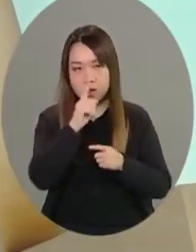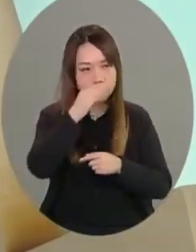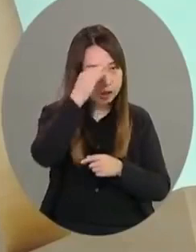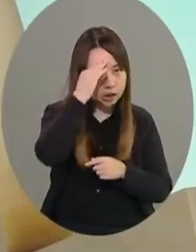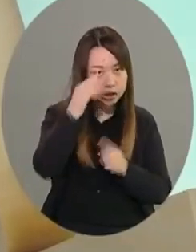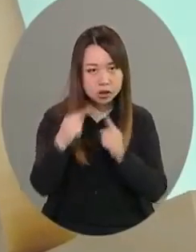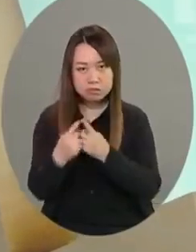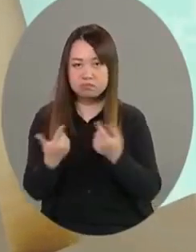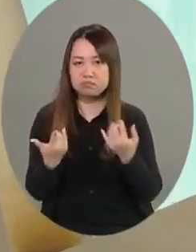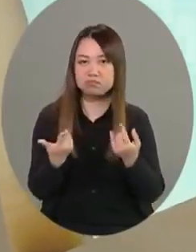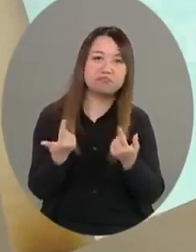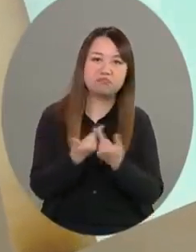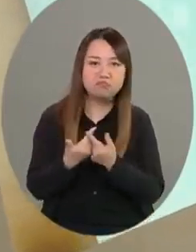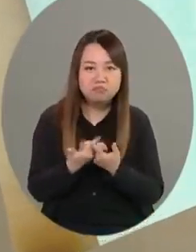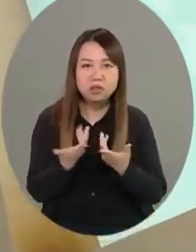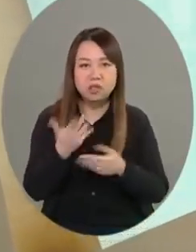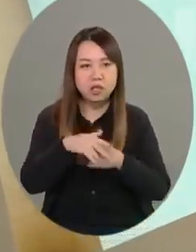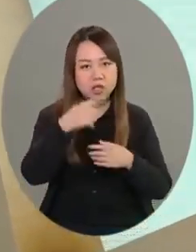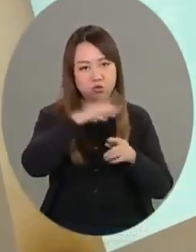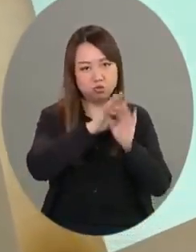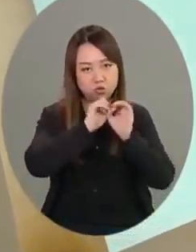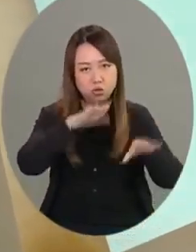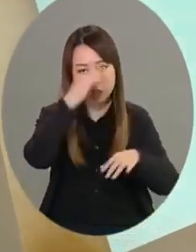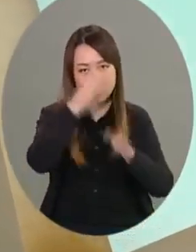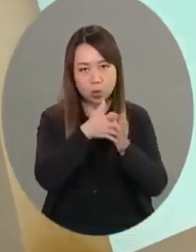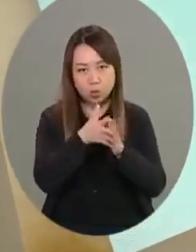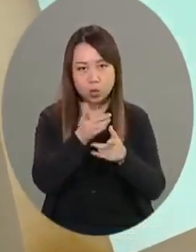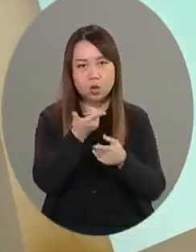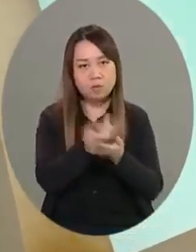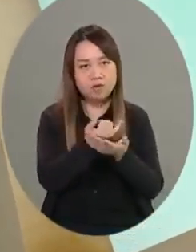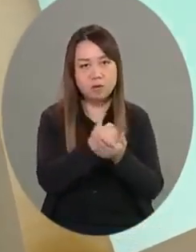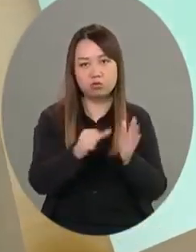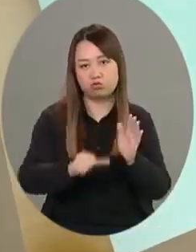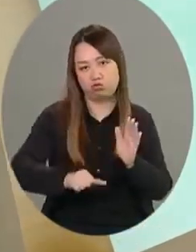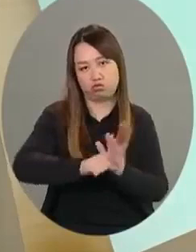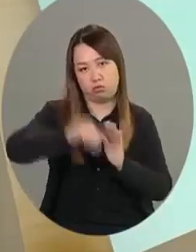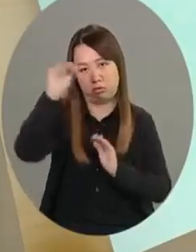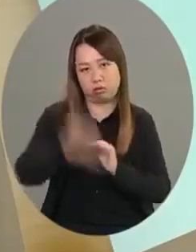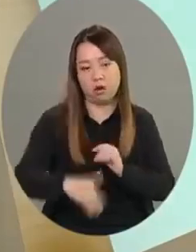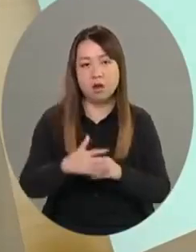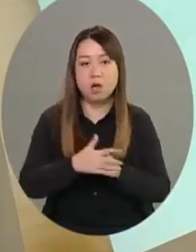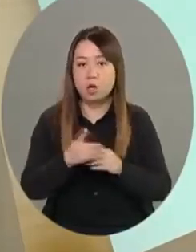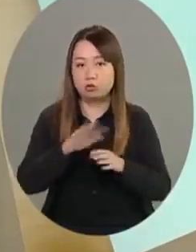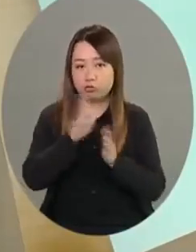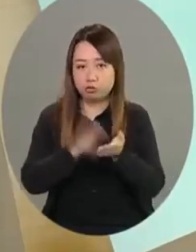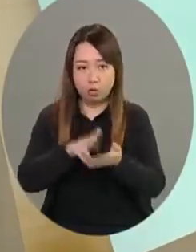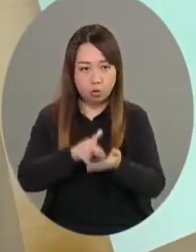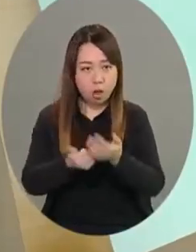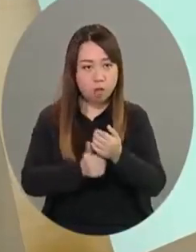最近公布的警队民望评分呢 是主权移交后最低的 一个有公信力的独立调查